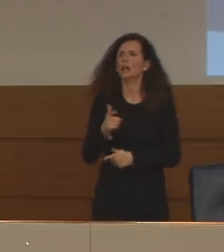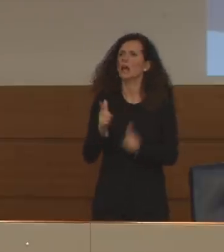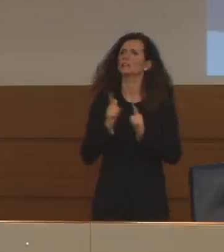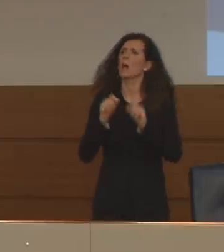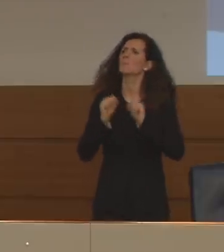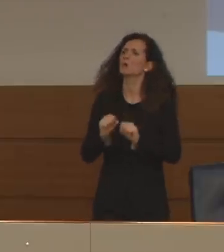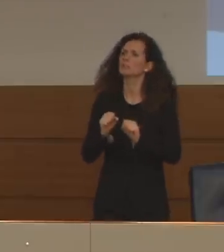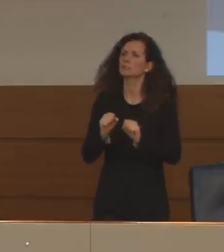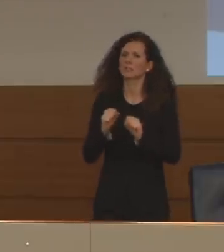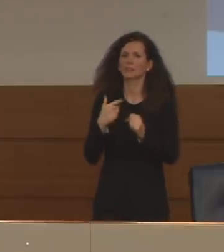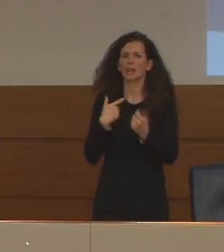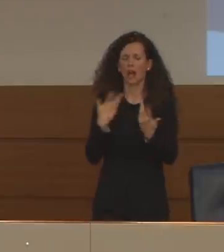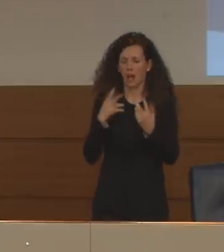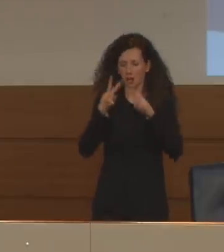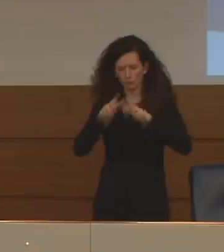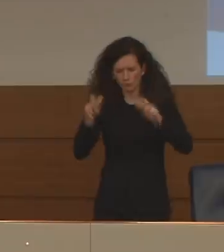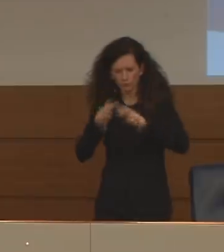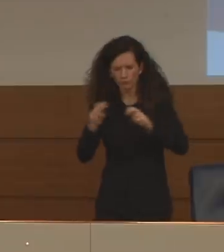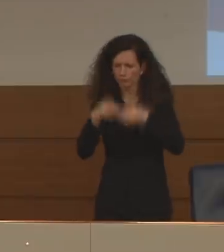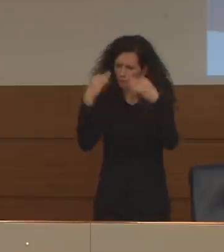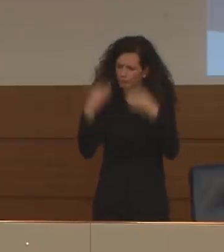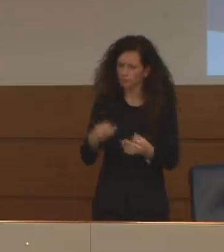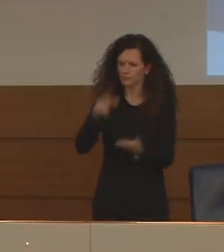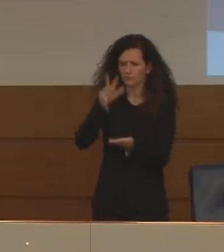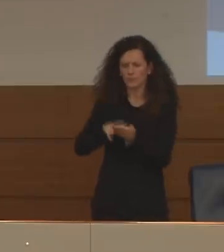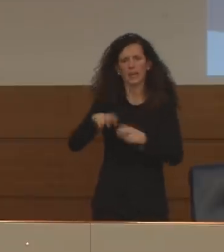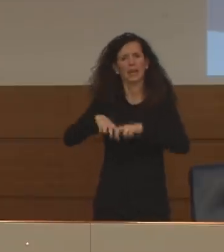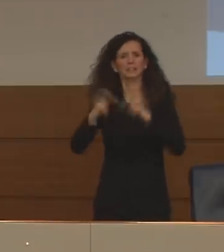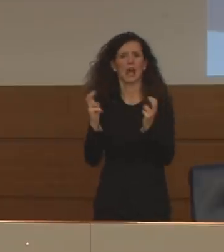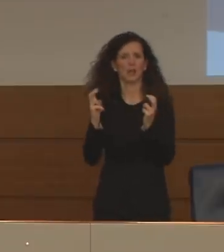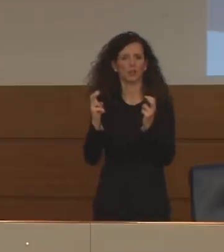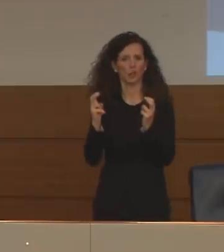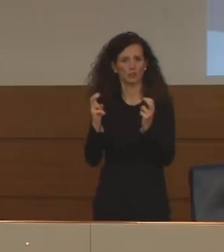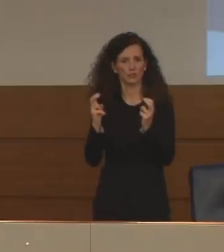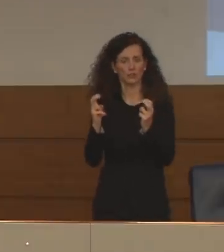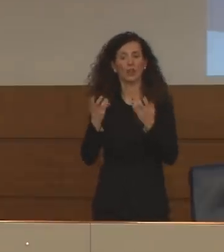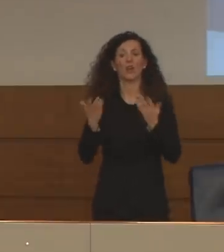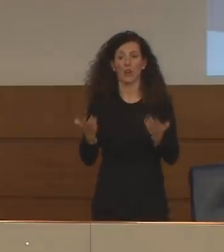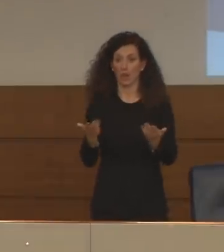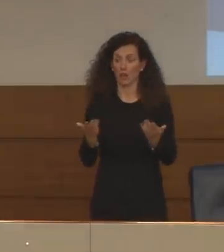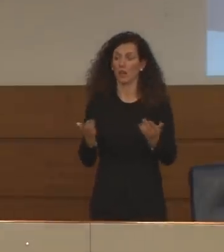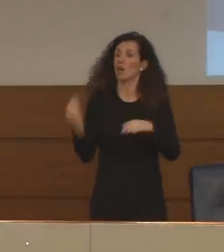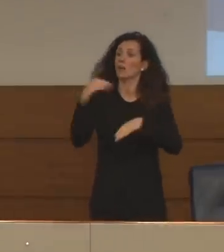appurare con esattezza la diagnosi, oltretutto e questo è ben noto e quindi